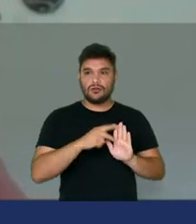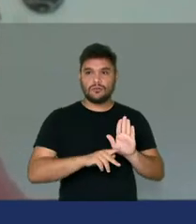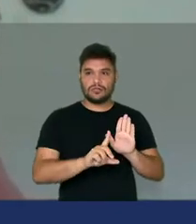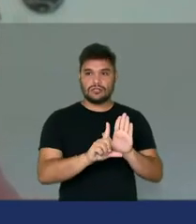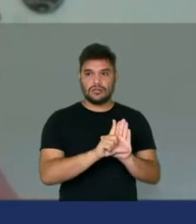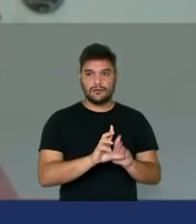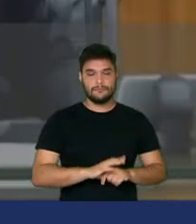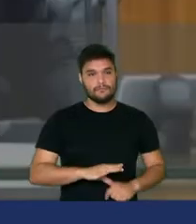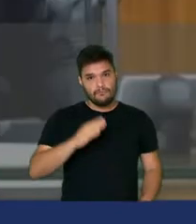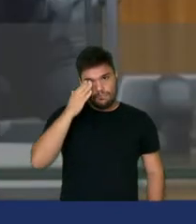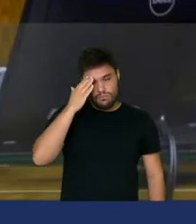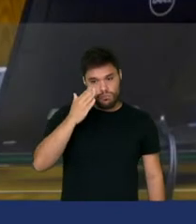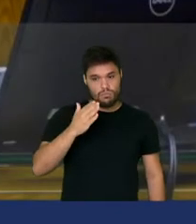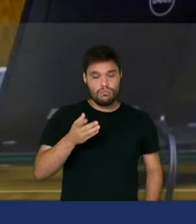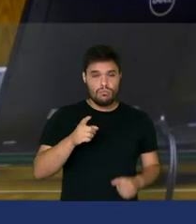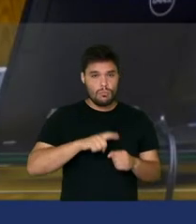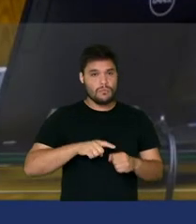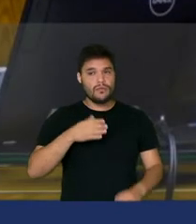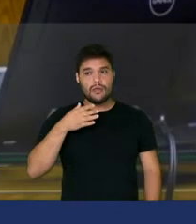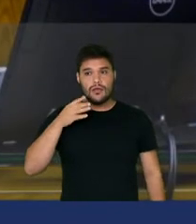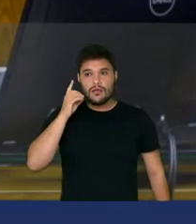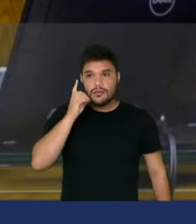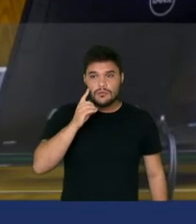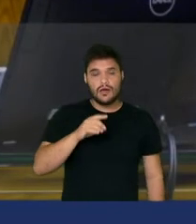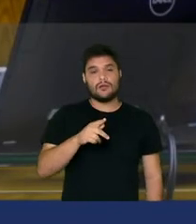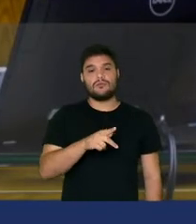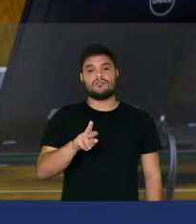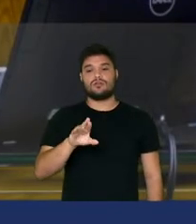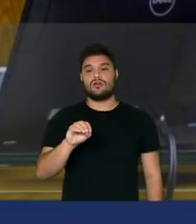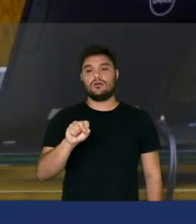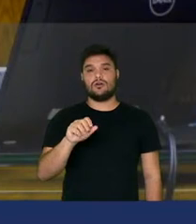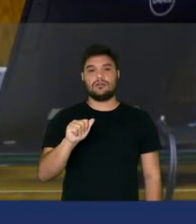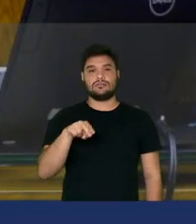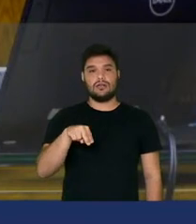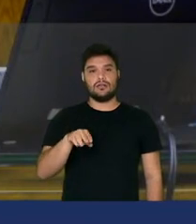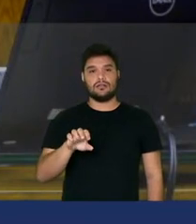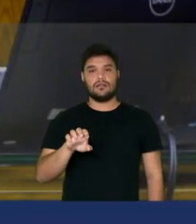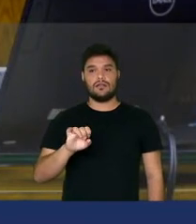PARABÉNS A TODOS QUE ESTÃO VOTANDO A FAVOR DESSE PROJETO LEI. -- [PRESIDENTE]: